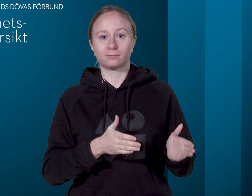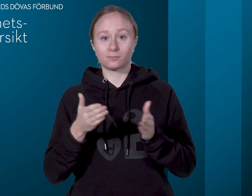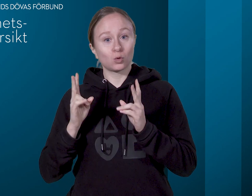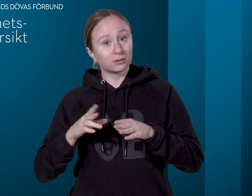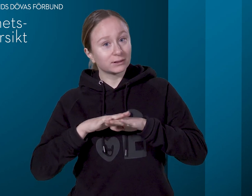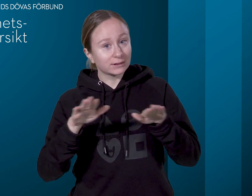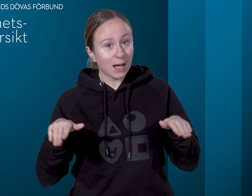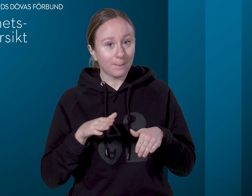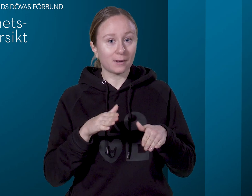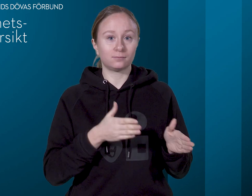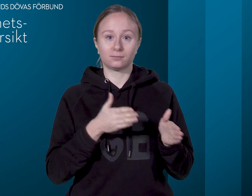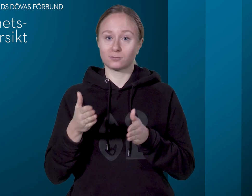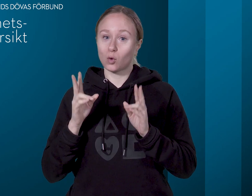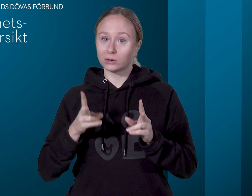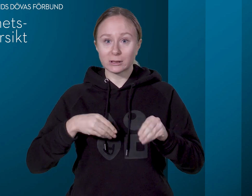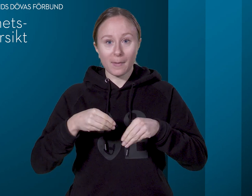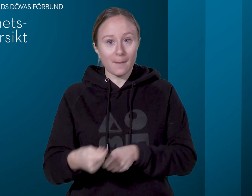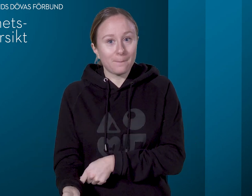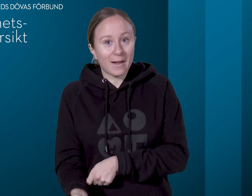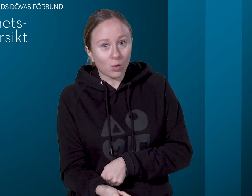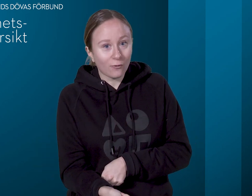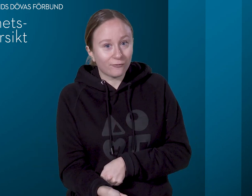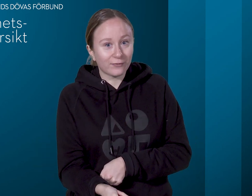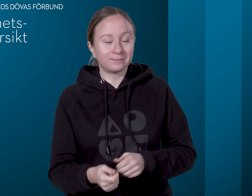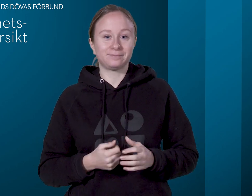simma, och till exempel spela minigolf.